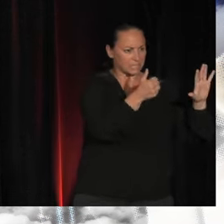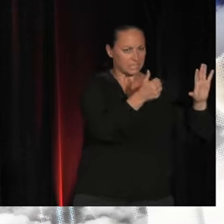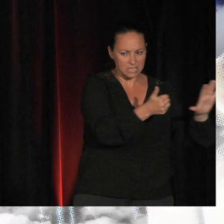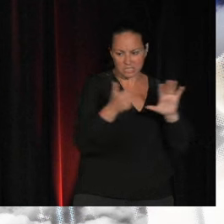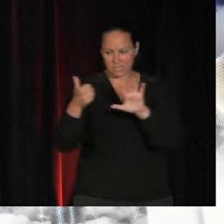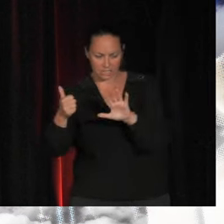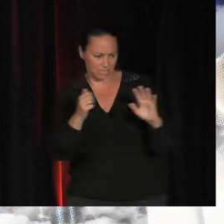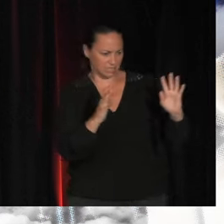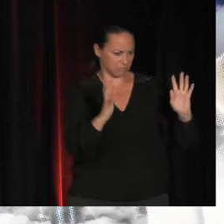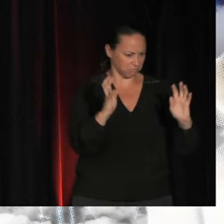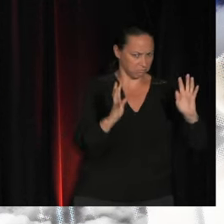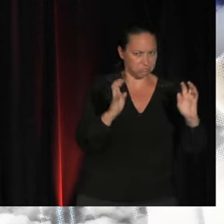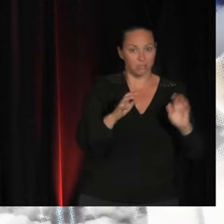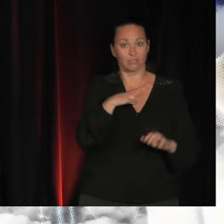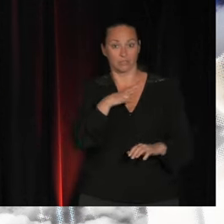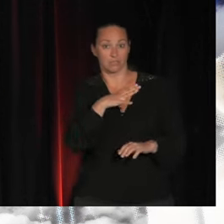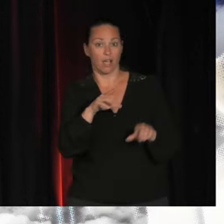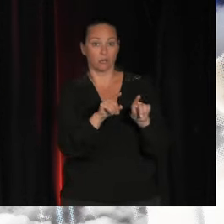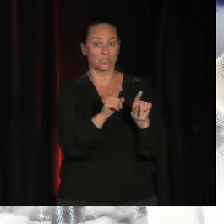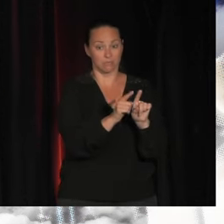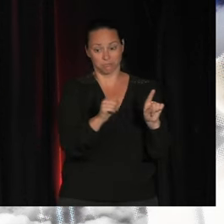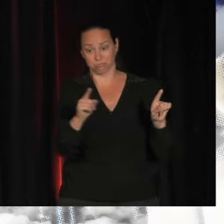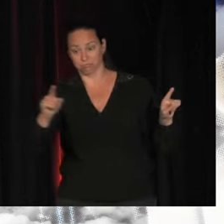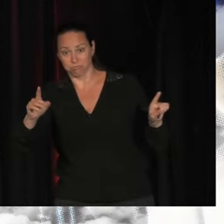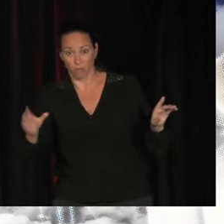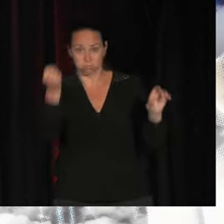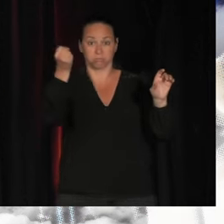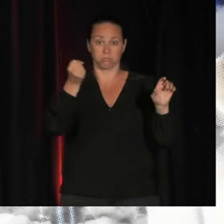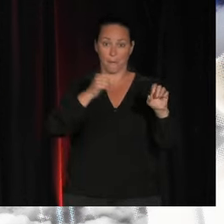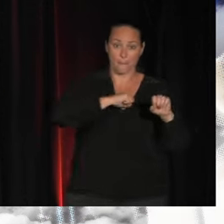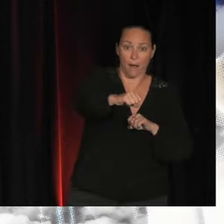Il y a les Ultimate, c'est là que se joue en général énormément un moment clé vraiment de la partie.